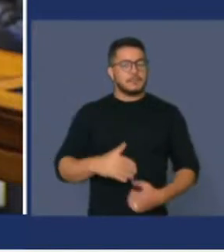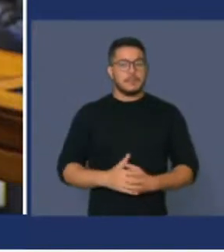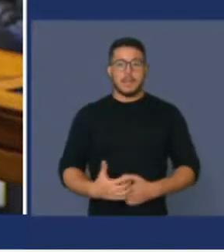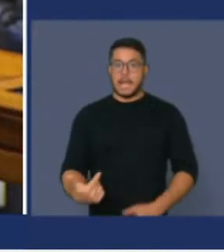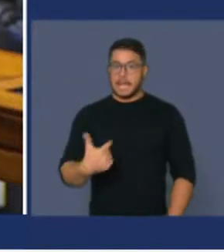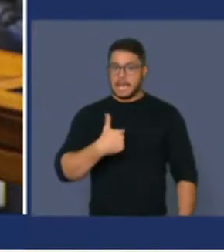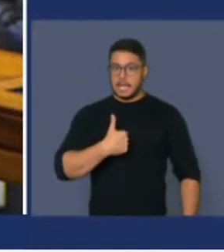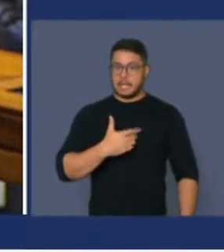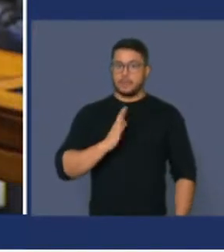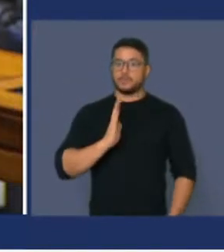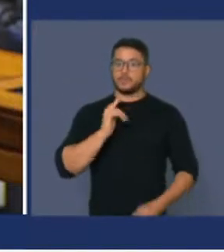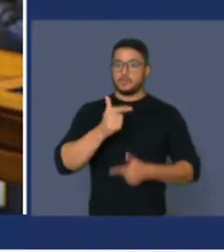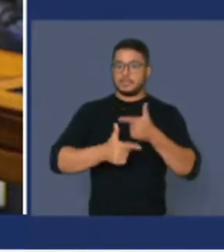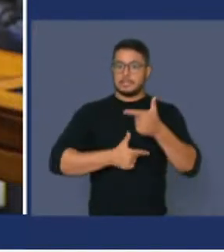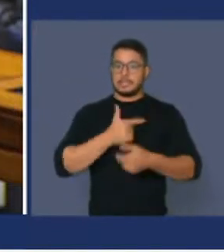TEMPO E VIU QUE ACONTECEU, QUASE 70 BILHÕES DE REAIS